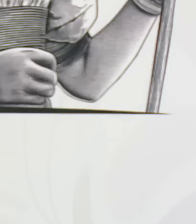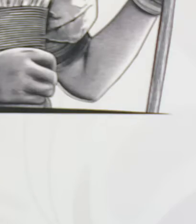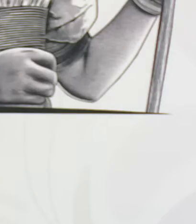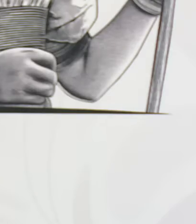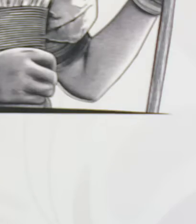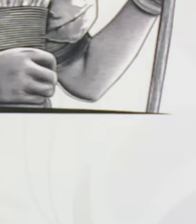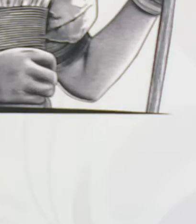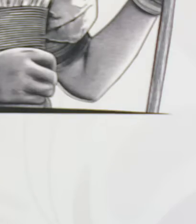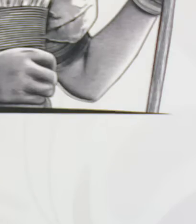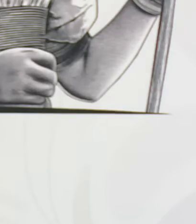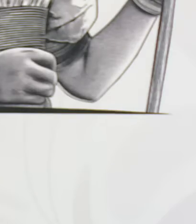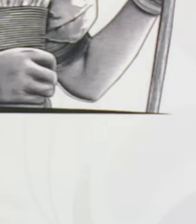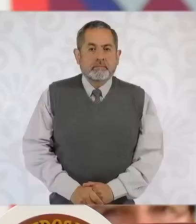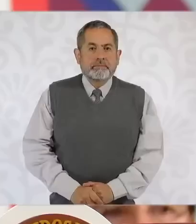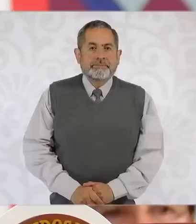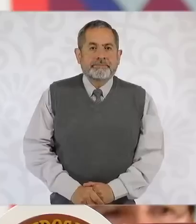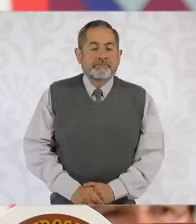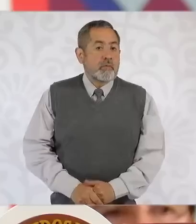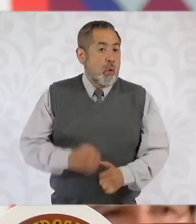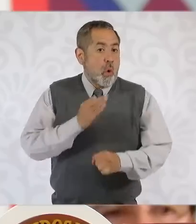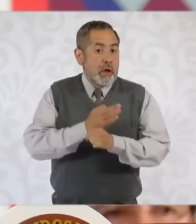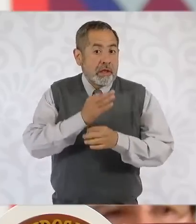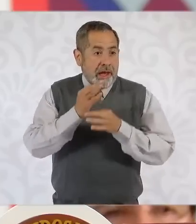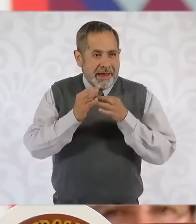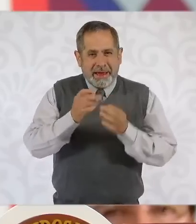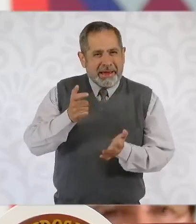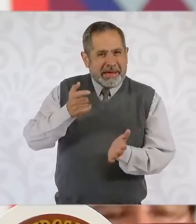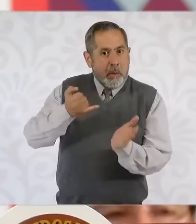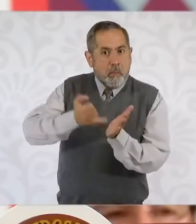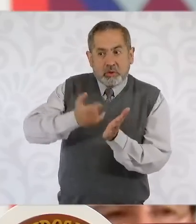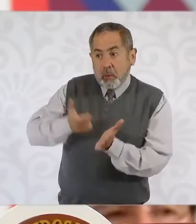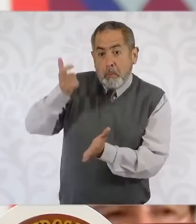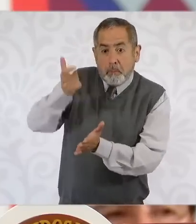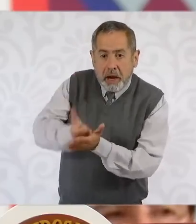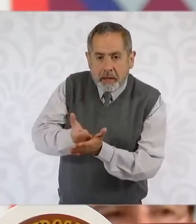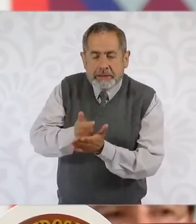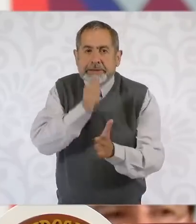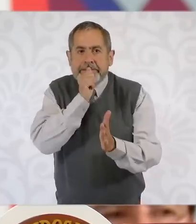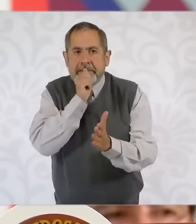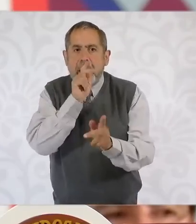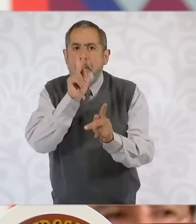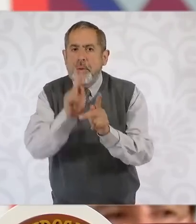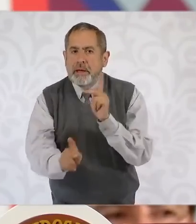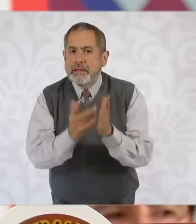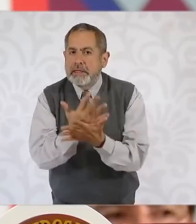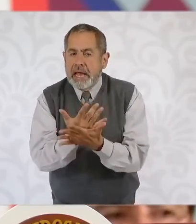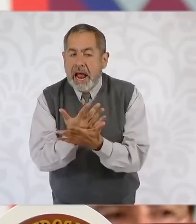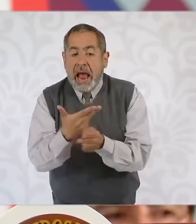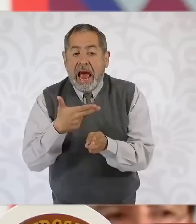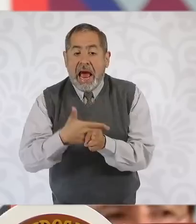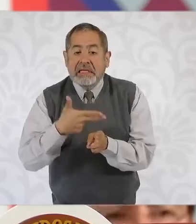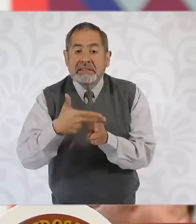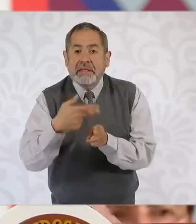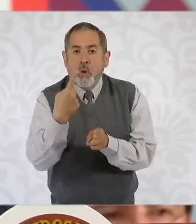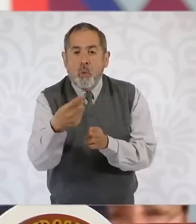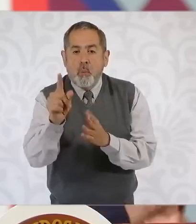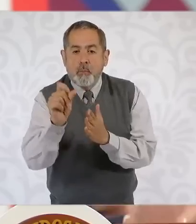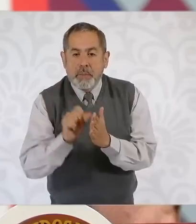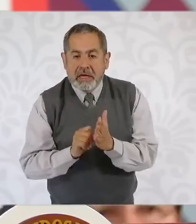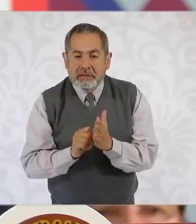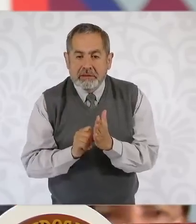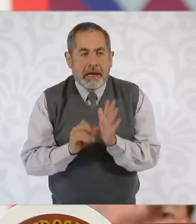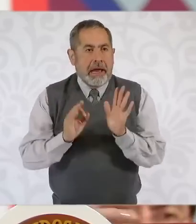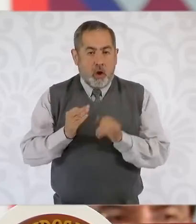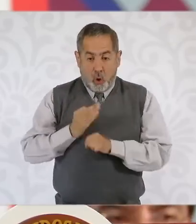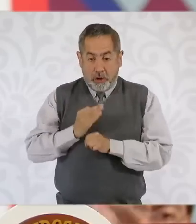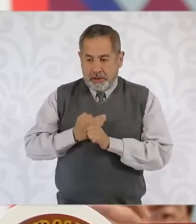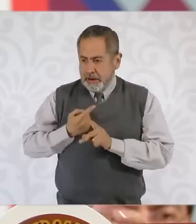pausa las tarifas para poder Pues trabajar hacia entonces Todas las semanas yo tengo reunión con